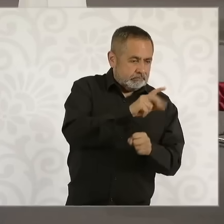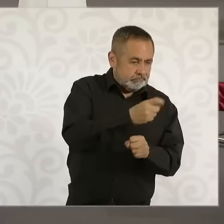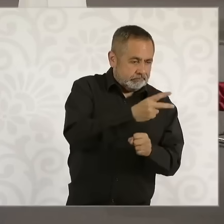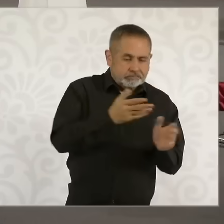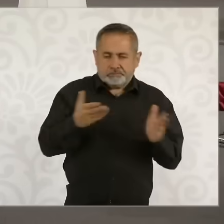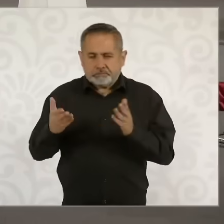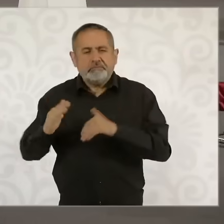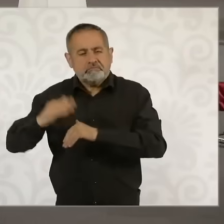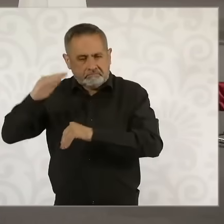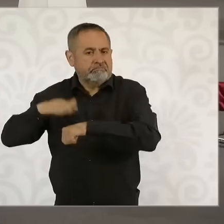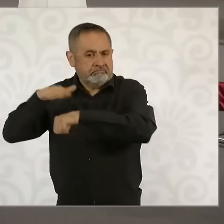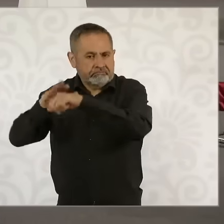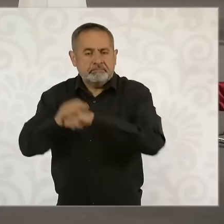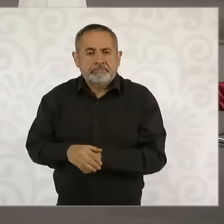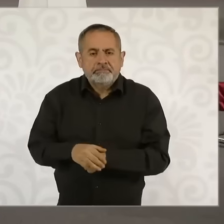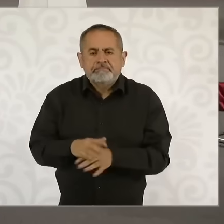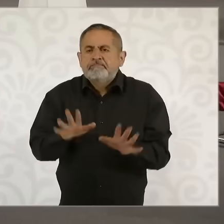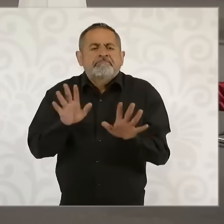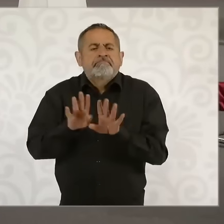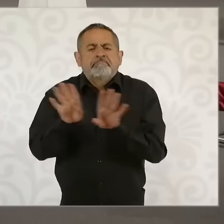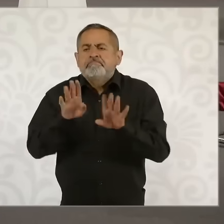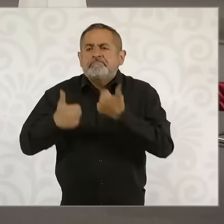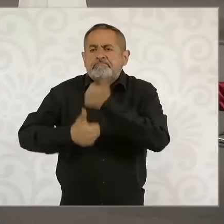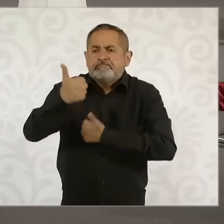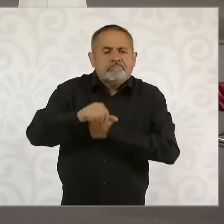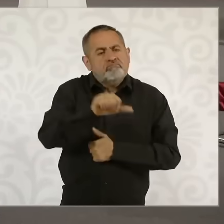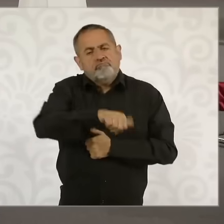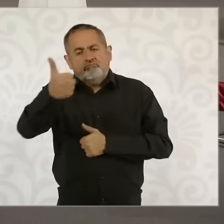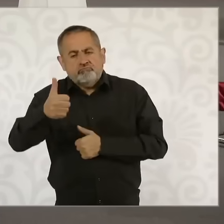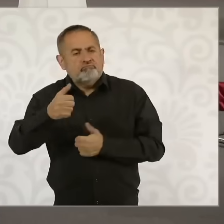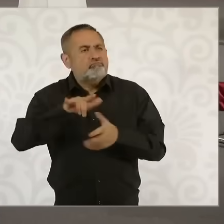Respecto a la participación en el mercado, aquí quisiera destacar el mercado de la industria